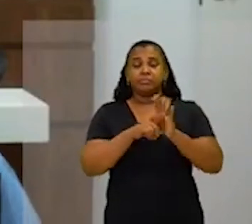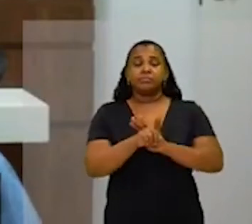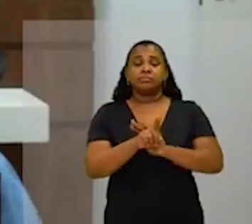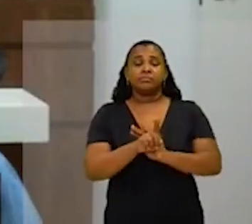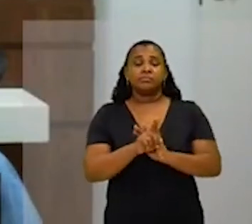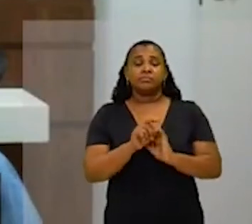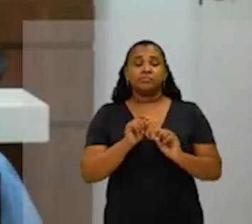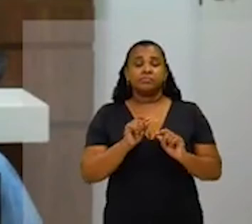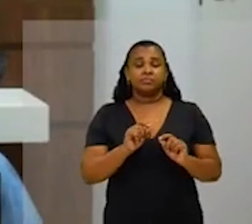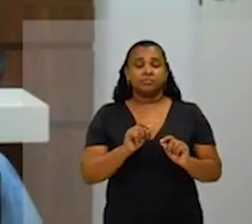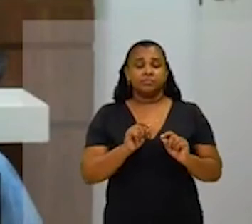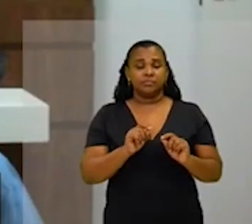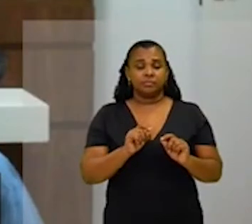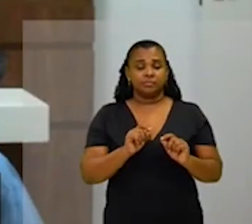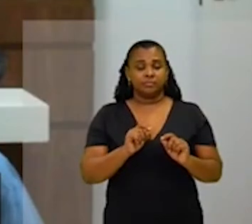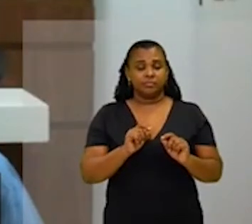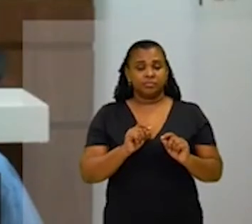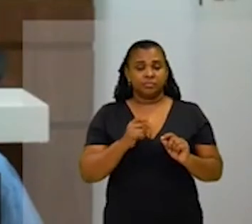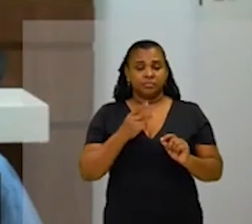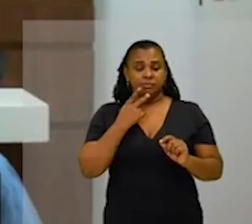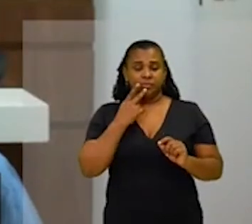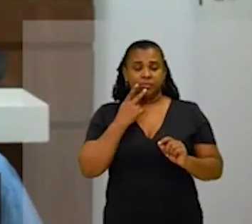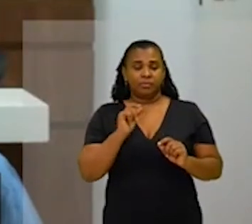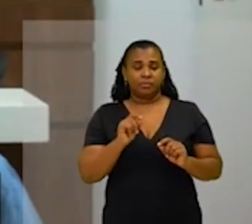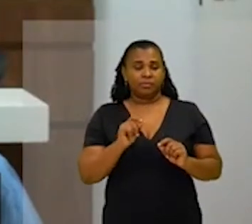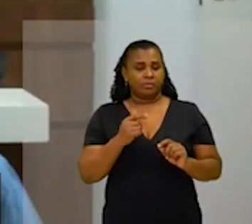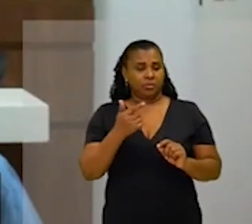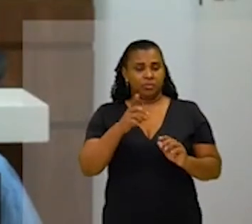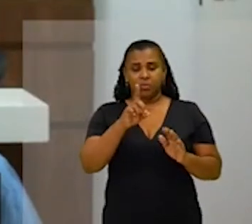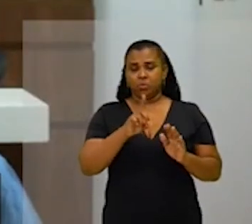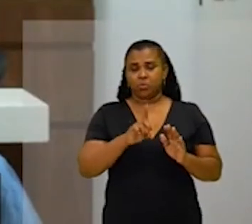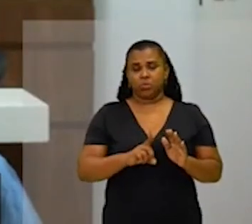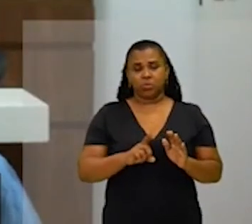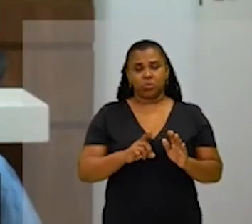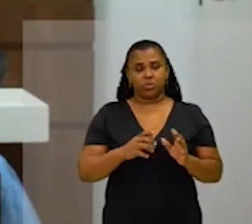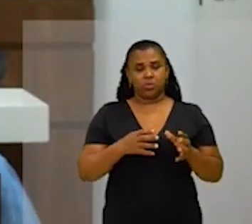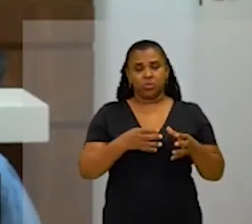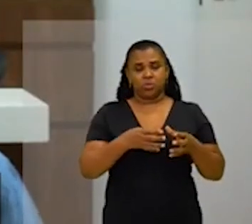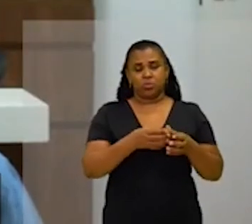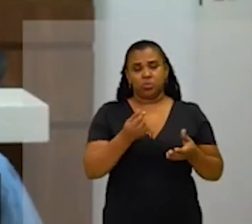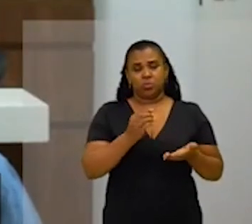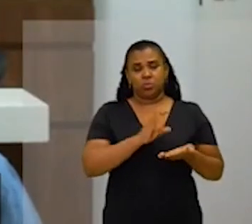me parecia terrivelmente sei que ele não tem o direito de concentrar esses recursos entre - 100%